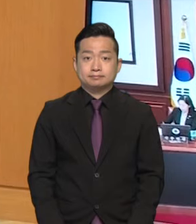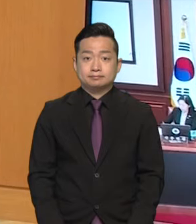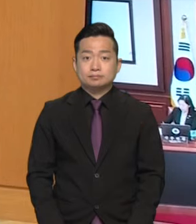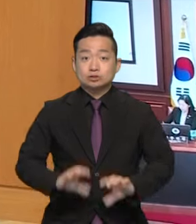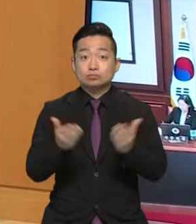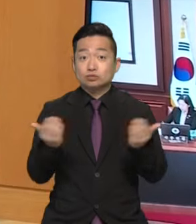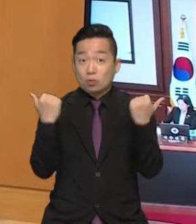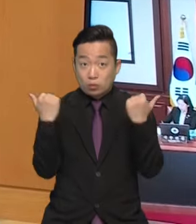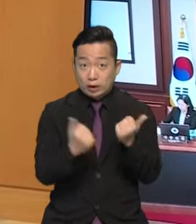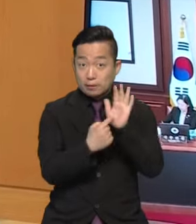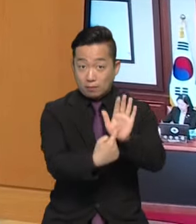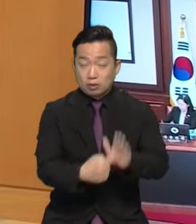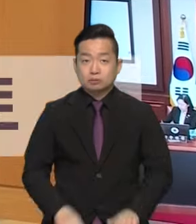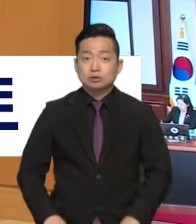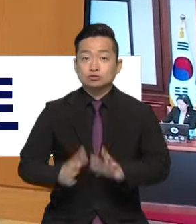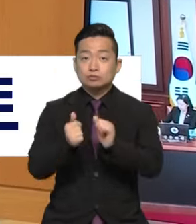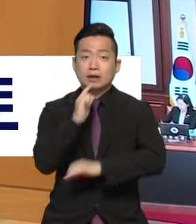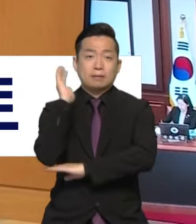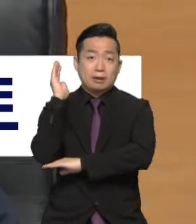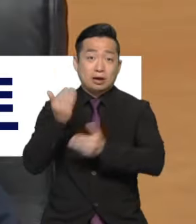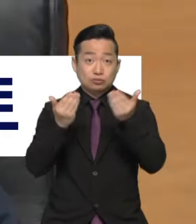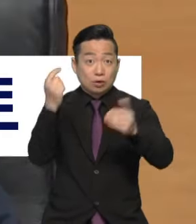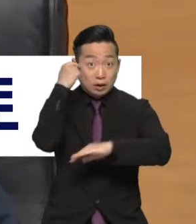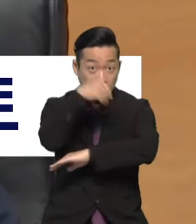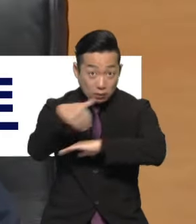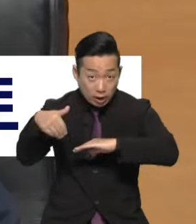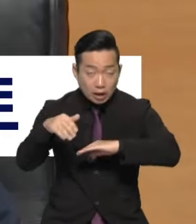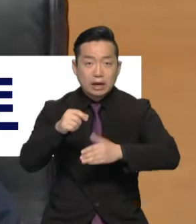국무회의 모두발언이나 대국민 담화 등이 거론되고 있지만 기자회견도 검토 중인